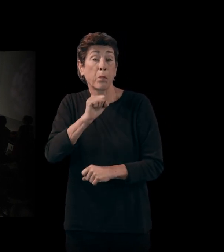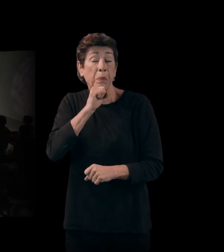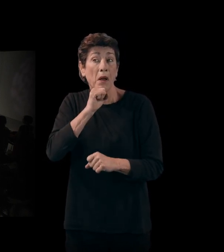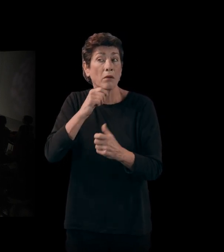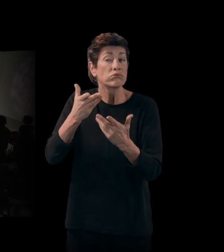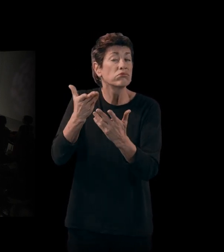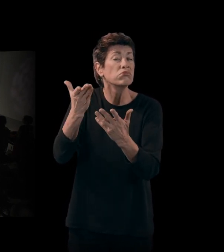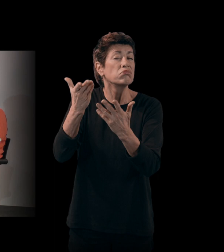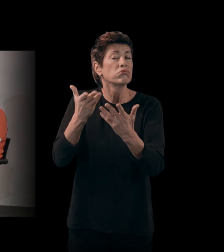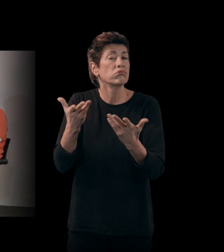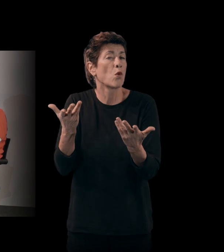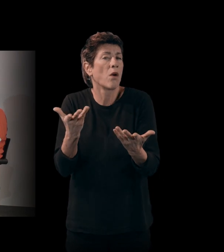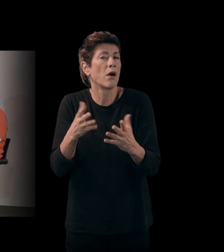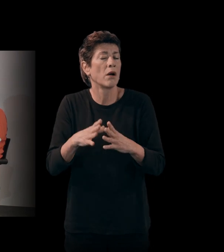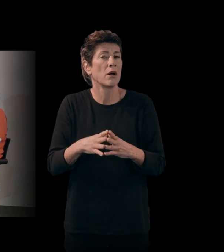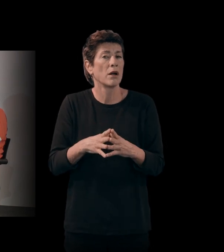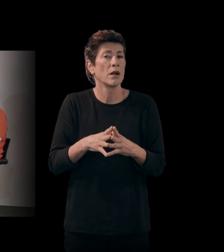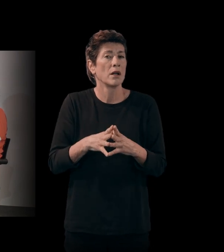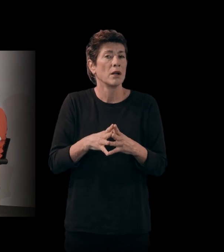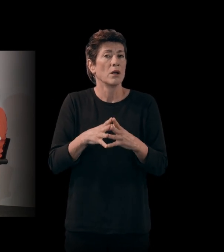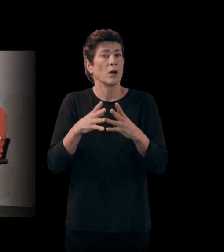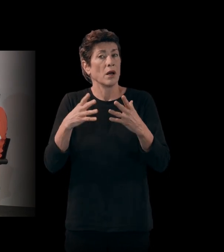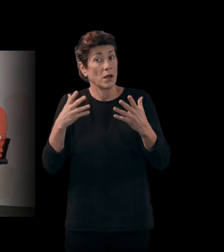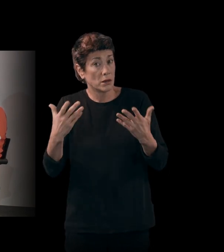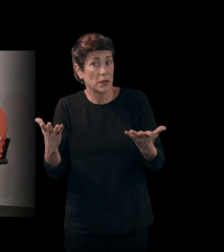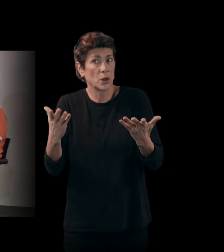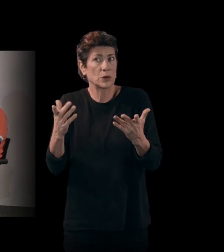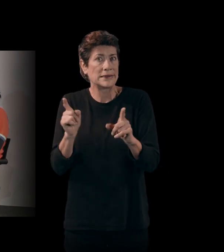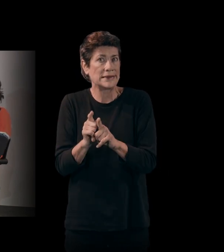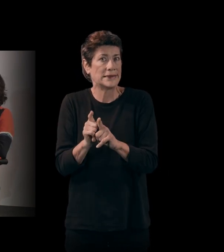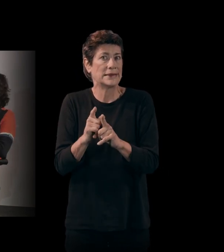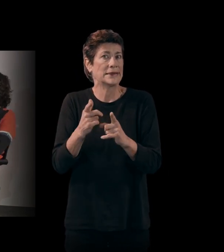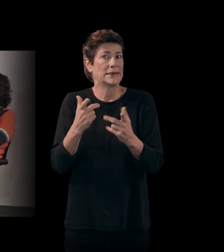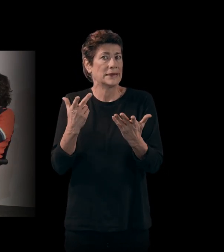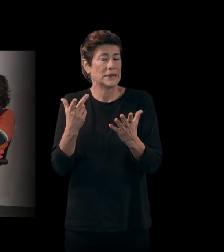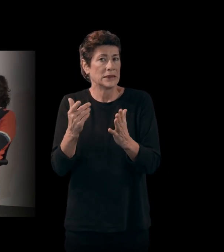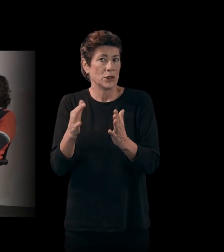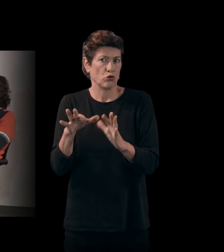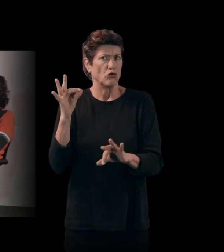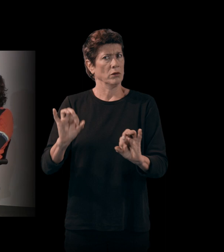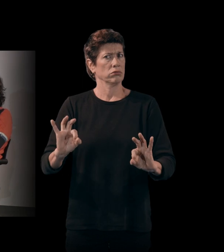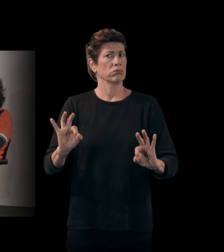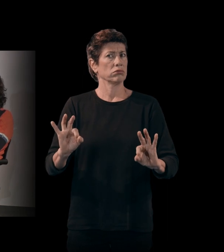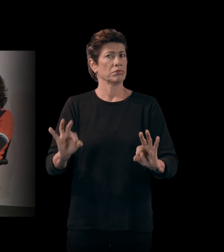parlez et le choix qui me semble très pertinent, parce que très